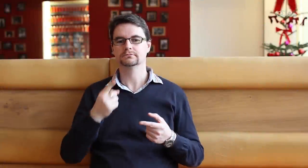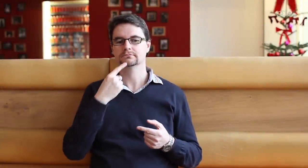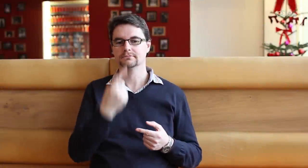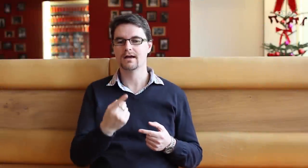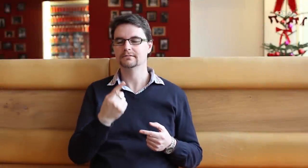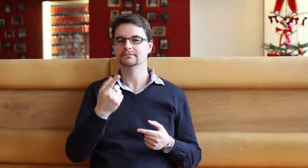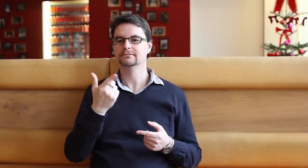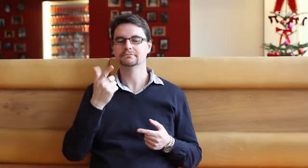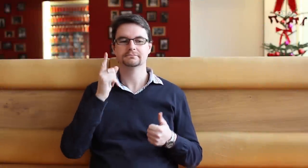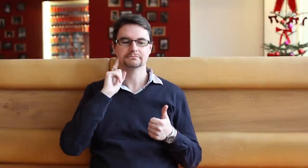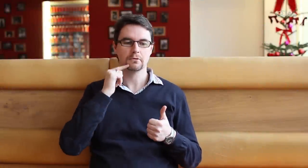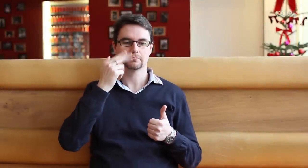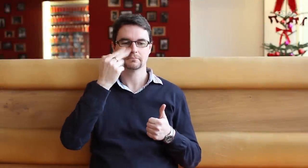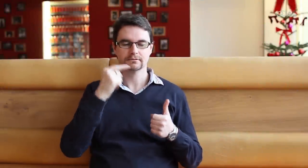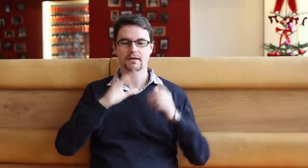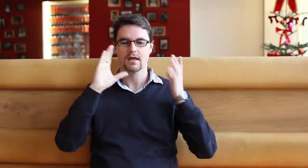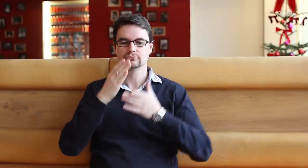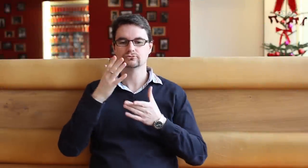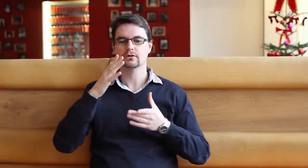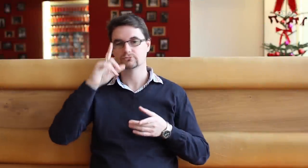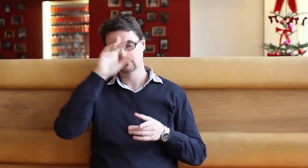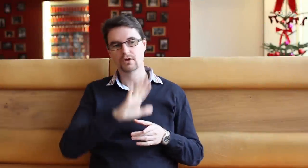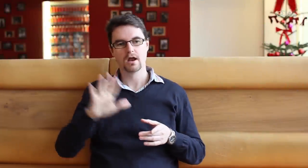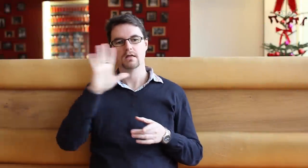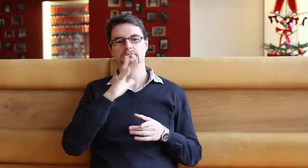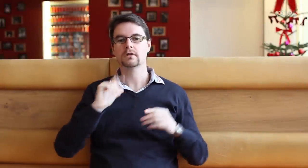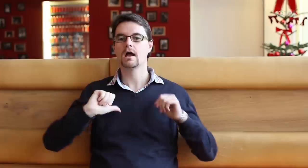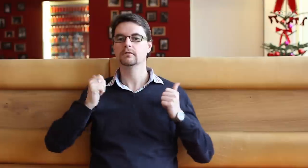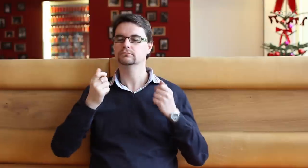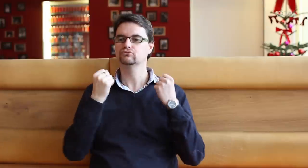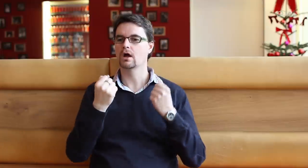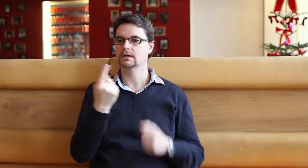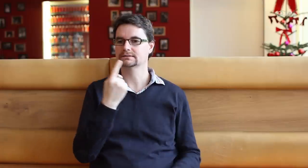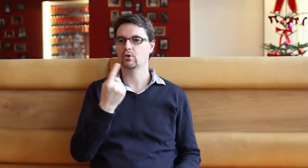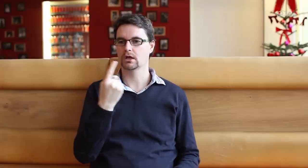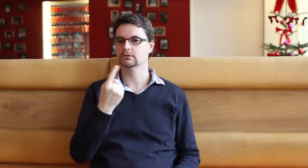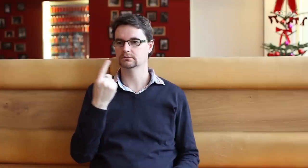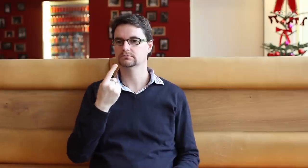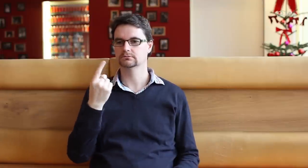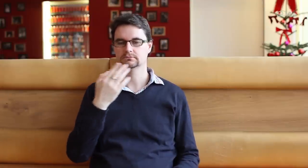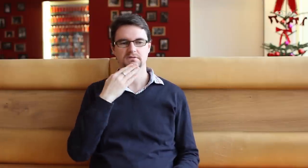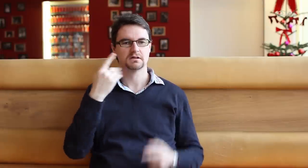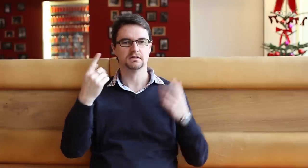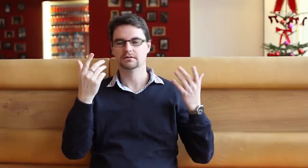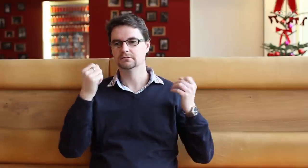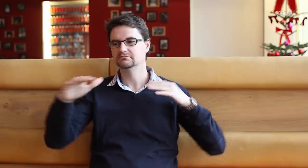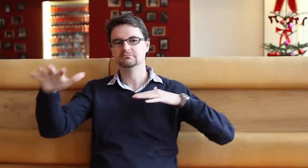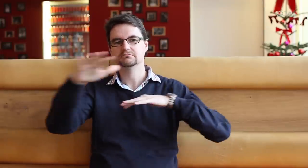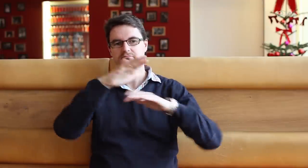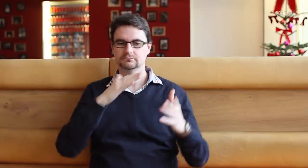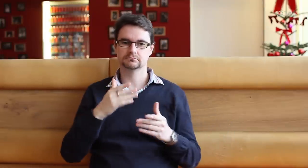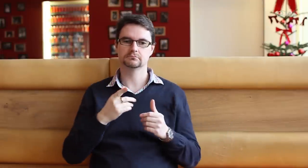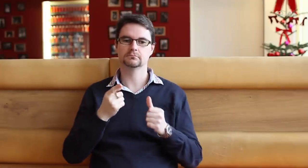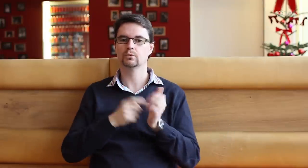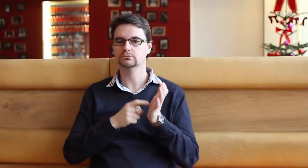Man muss sagen, dass Taubblinde oder Menschen mit Usher in Deutschland schon stark isoliert leben. So wie überall...